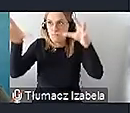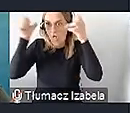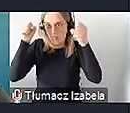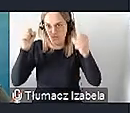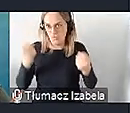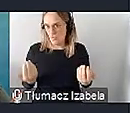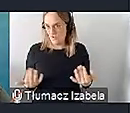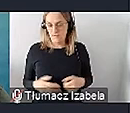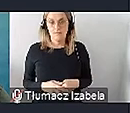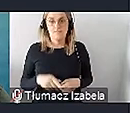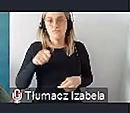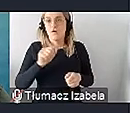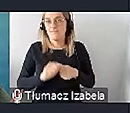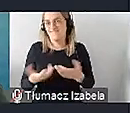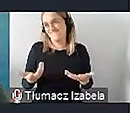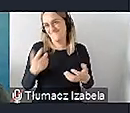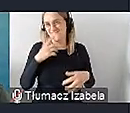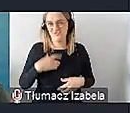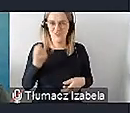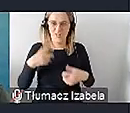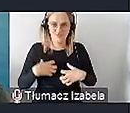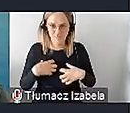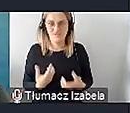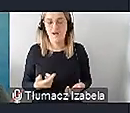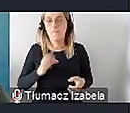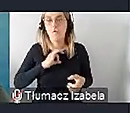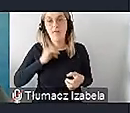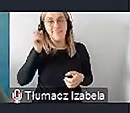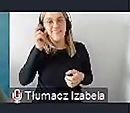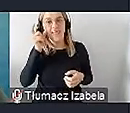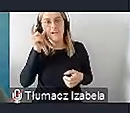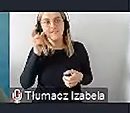Czyli to taki paradoks, bo nasza intuicja może podpowiadać coś innego.